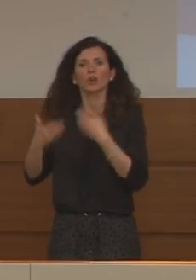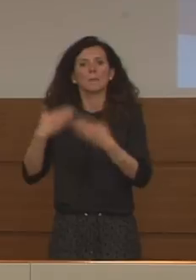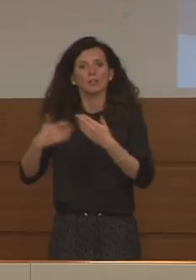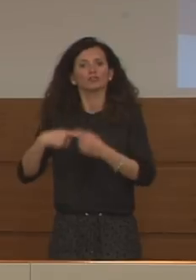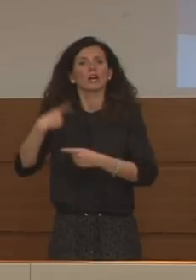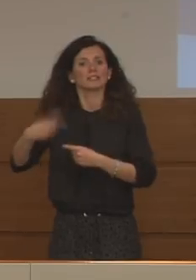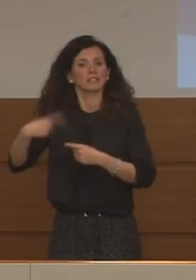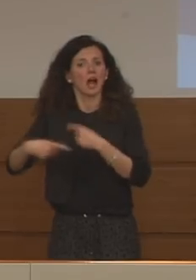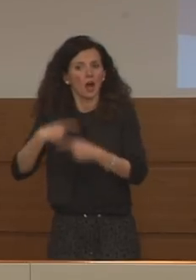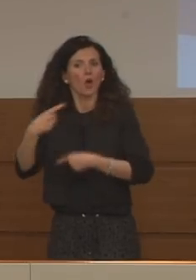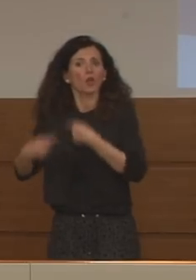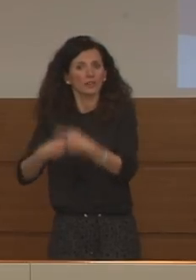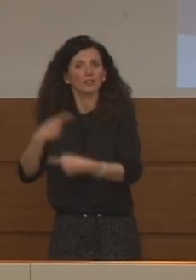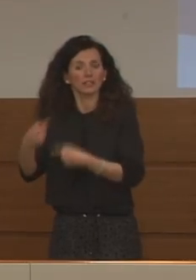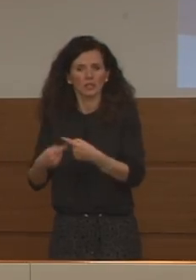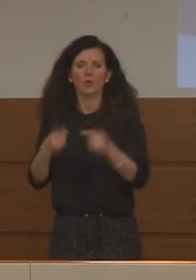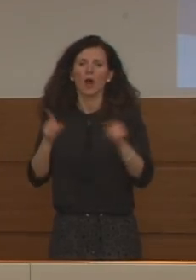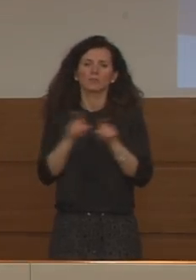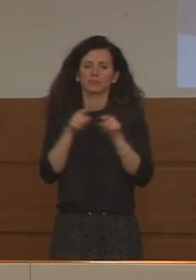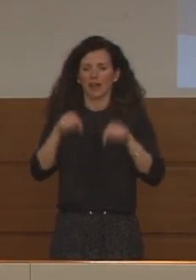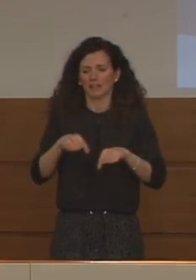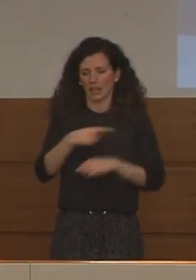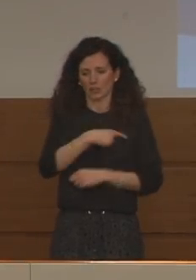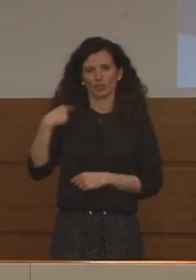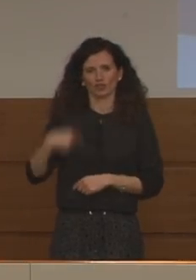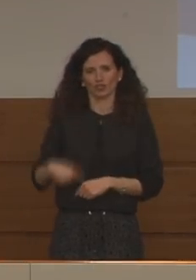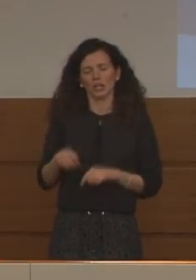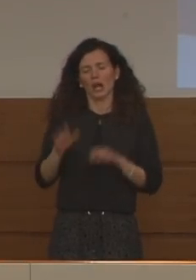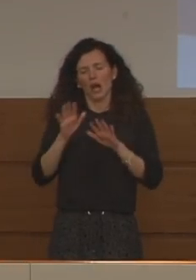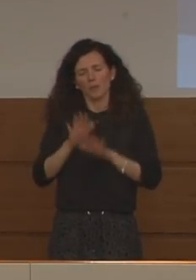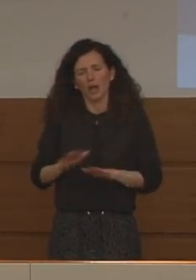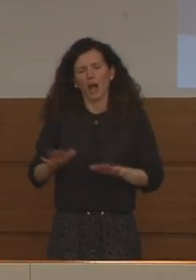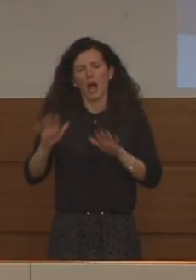Cina ne sta uscendo lentamente, ma prevede probabilmente